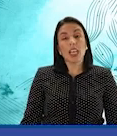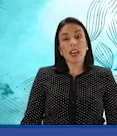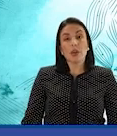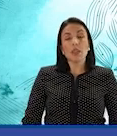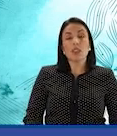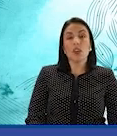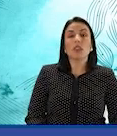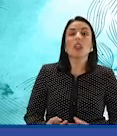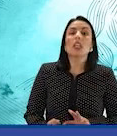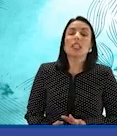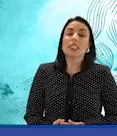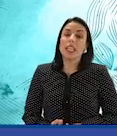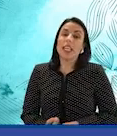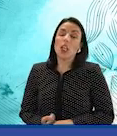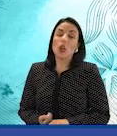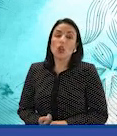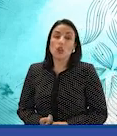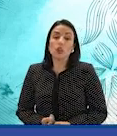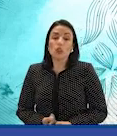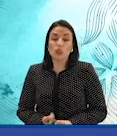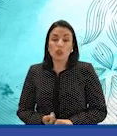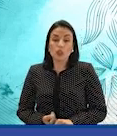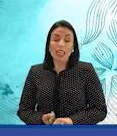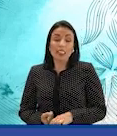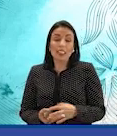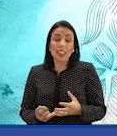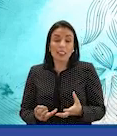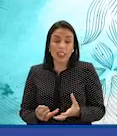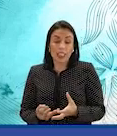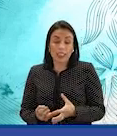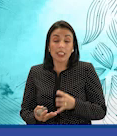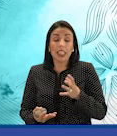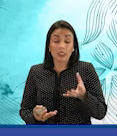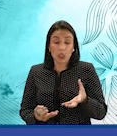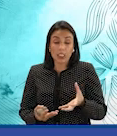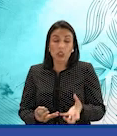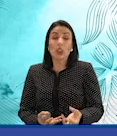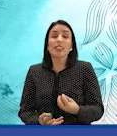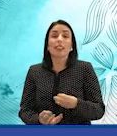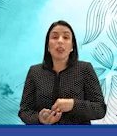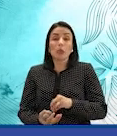la remisión en las indicaciones solicitamos